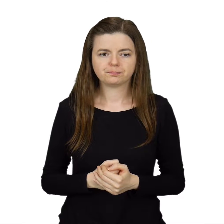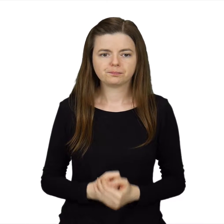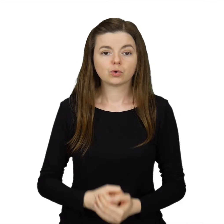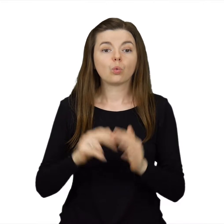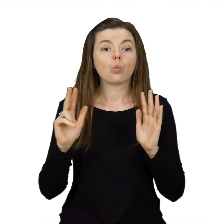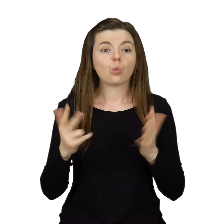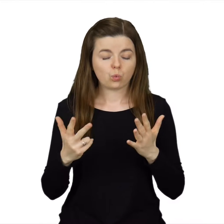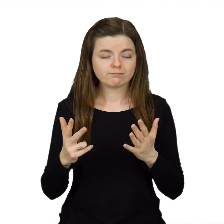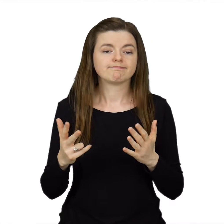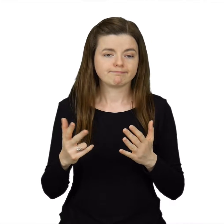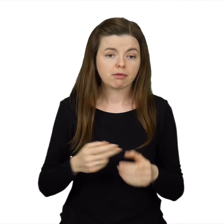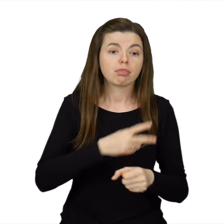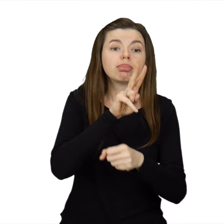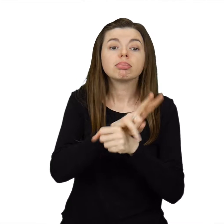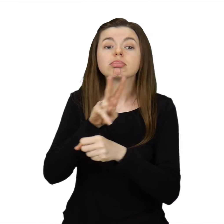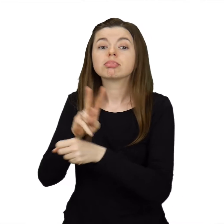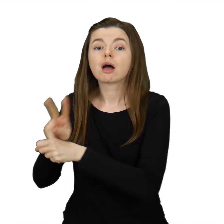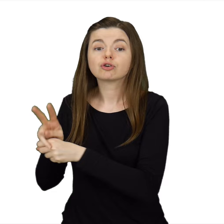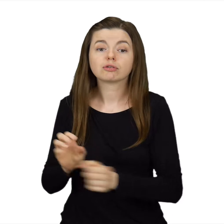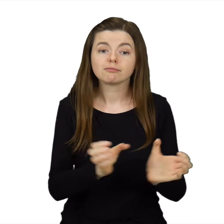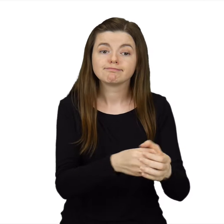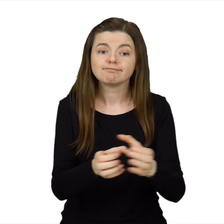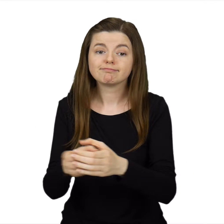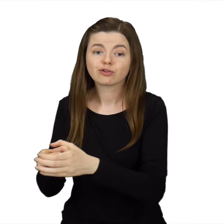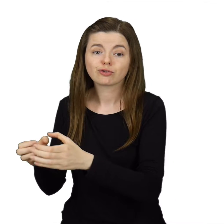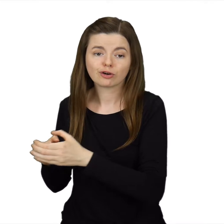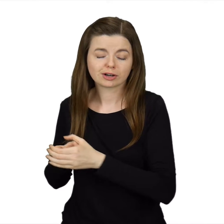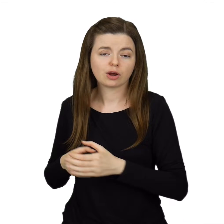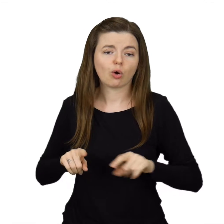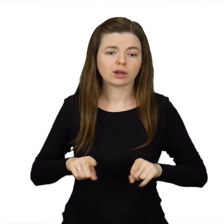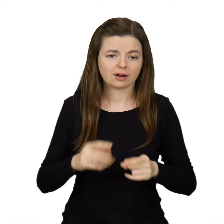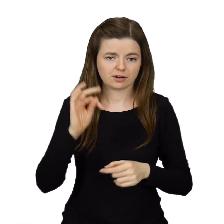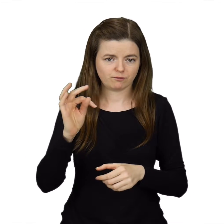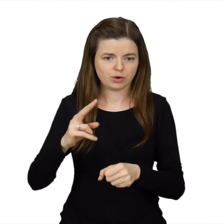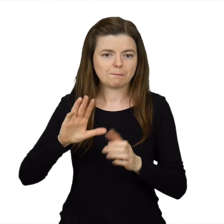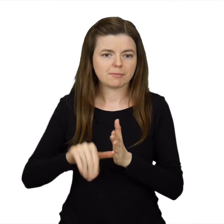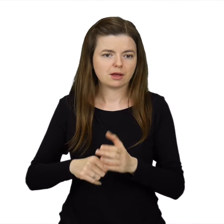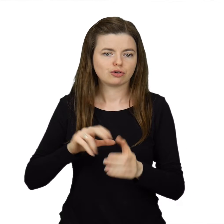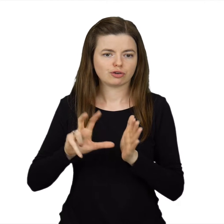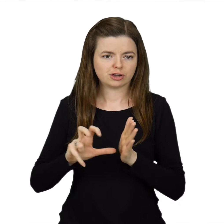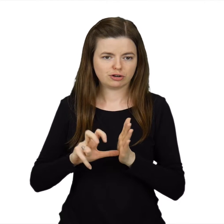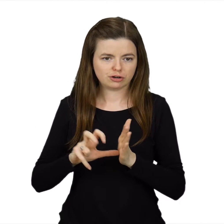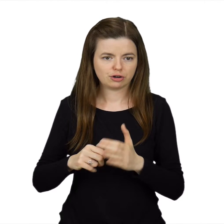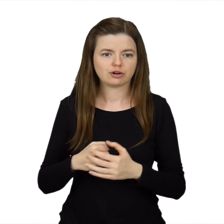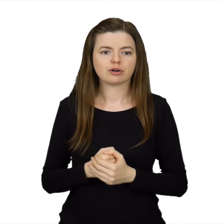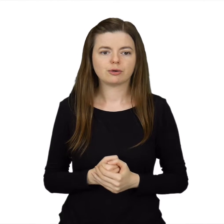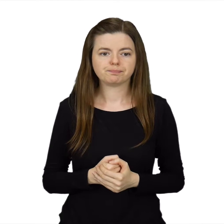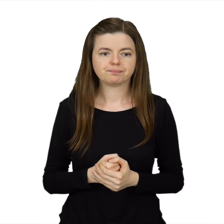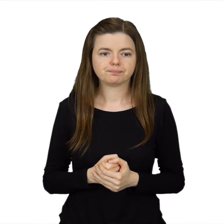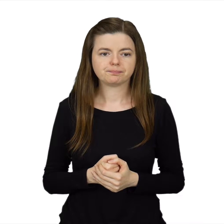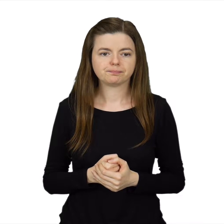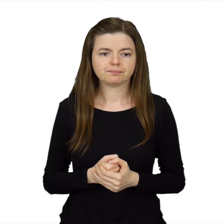nadzór nad jednostkami organizacyjnymi Miasta Giżycka,